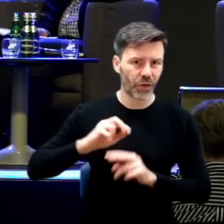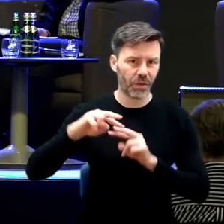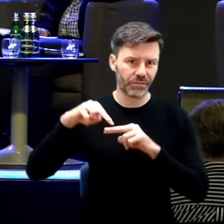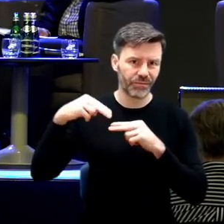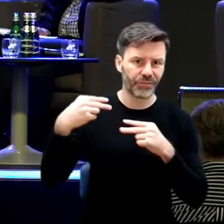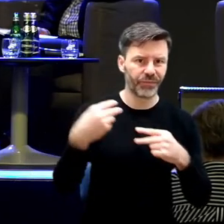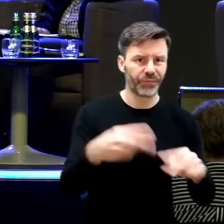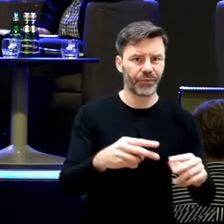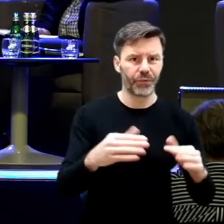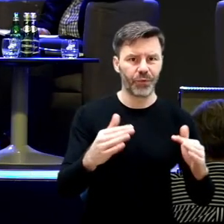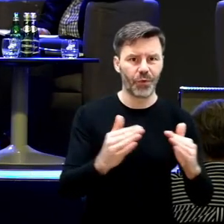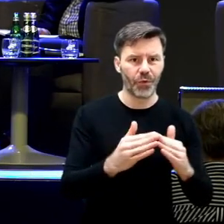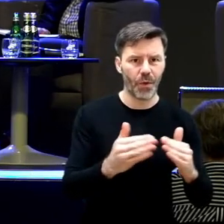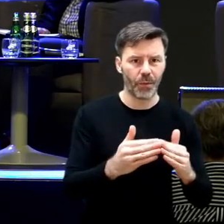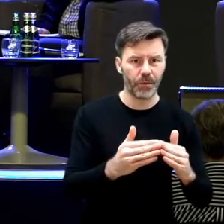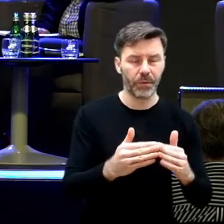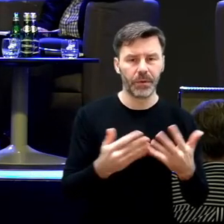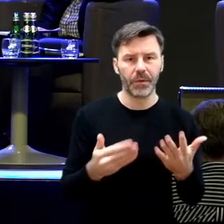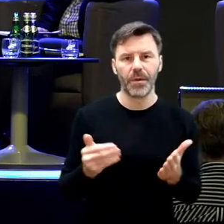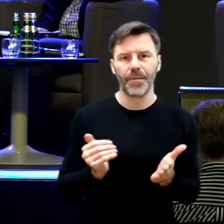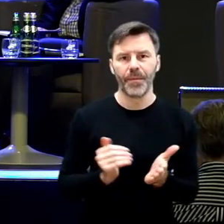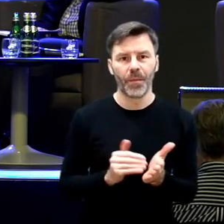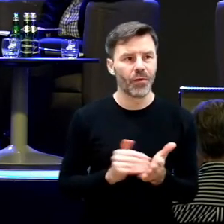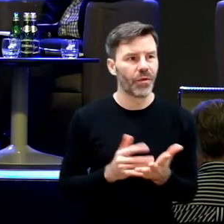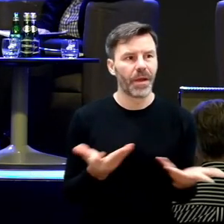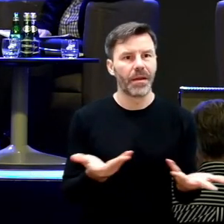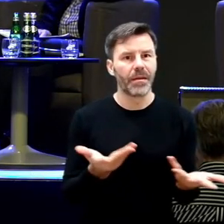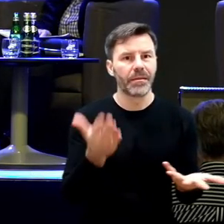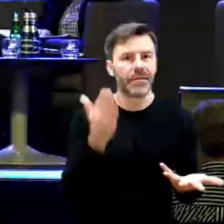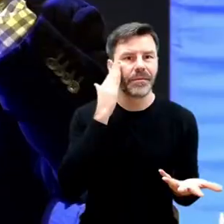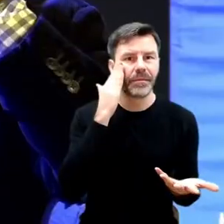którym trzeba było zapewnić adekwatne lokum.